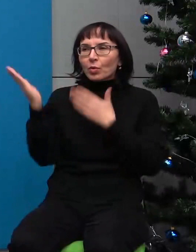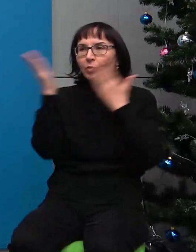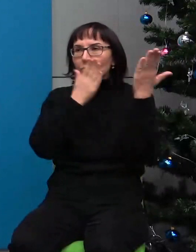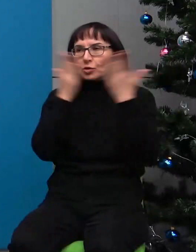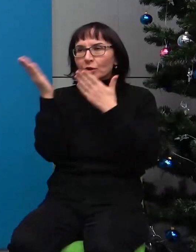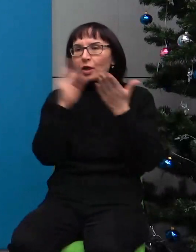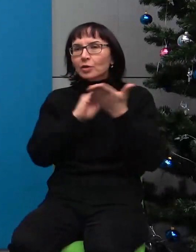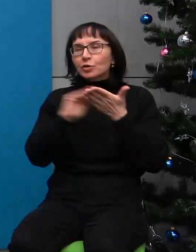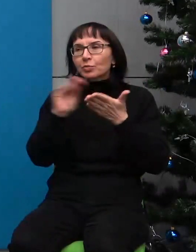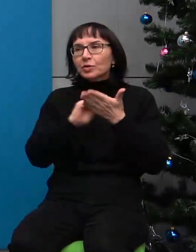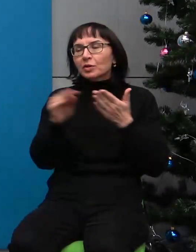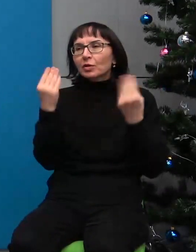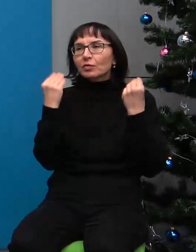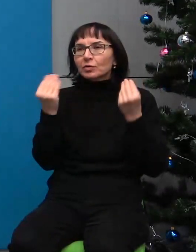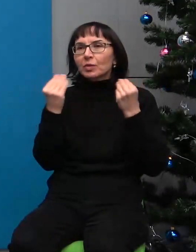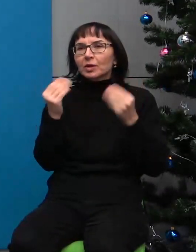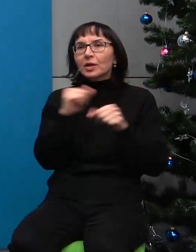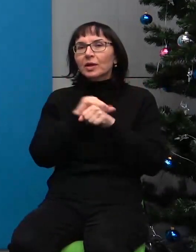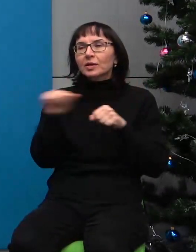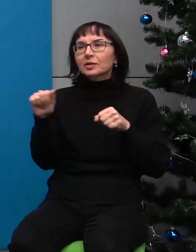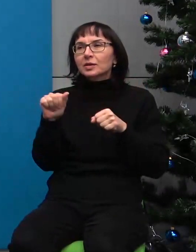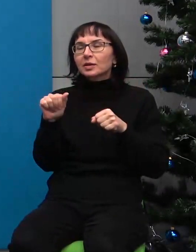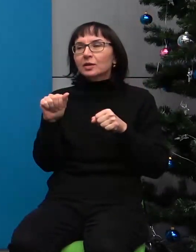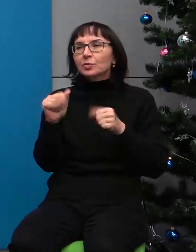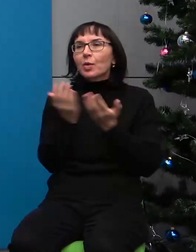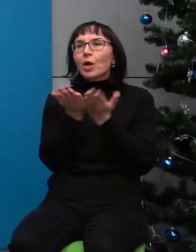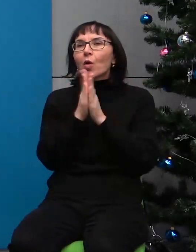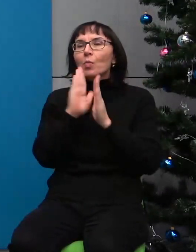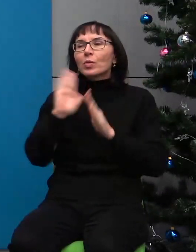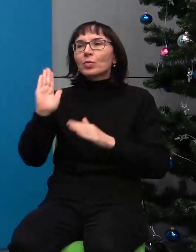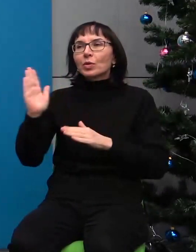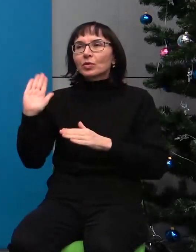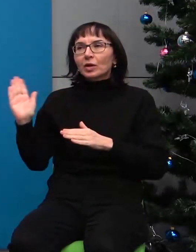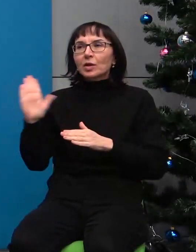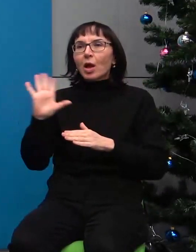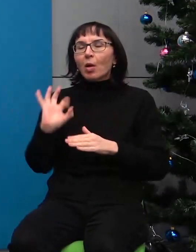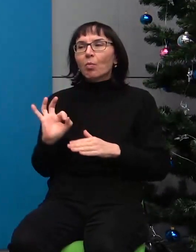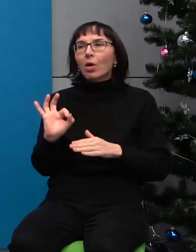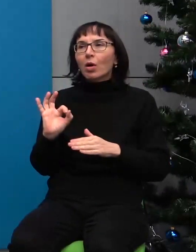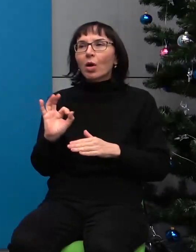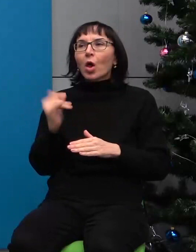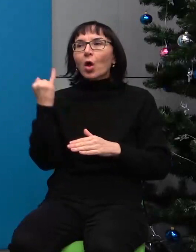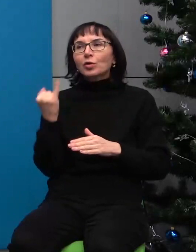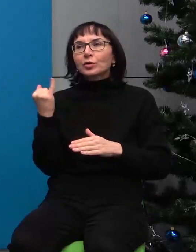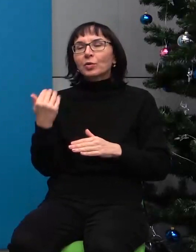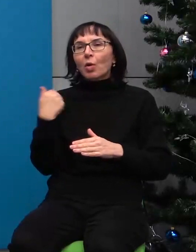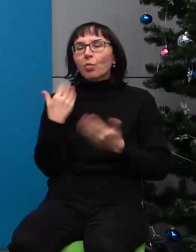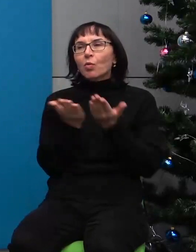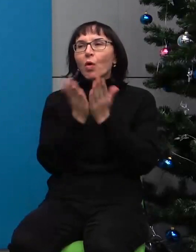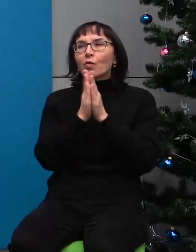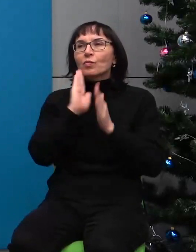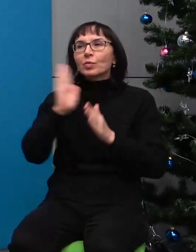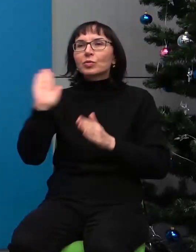więc to świetnie, że jesteśmy w bibliotece, bo dzieciństwo spędziłem w bibliotece, wypożyczając wszystko, co się da.